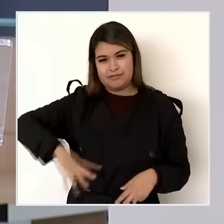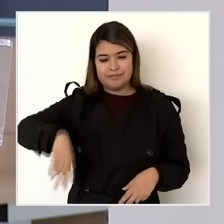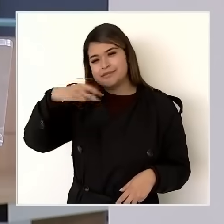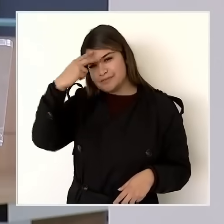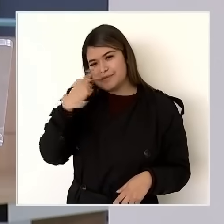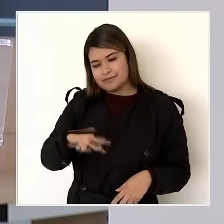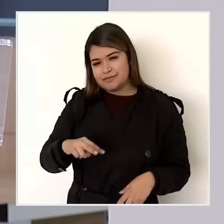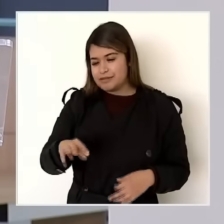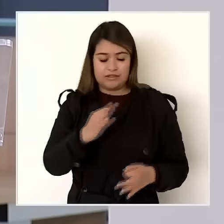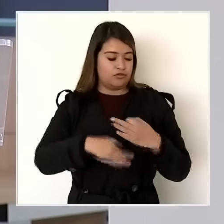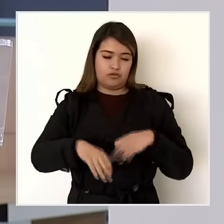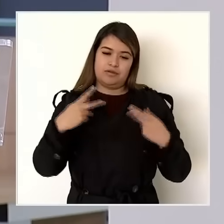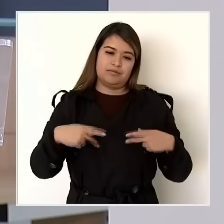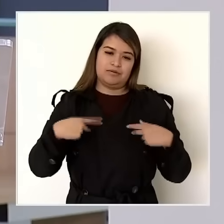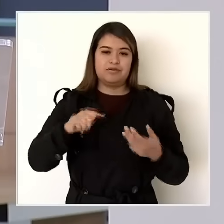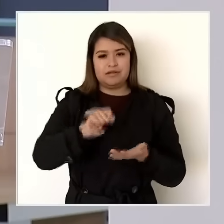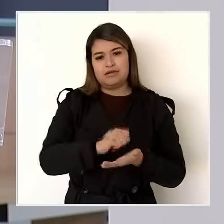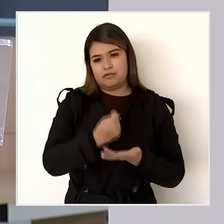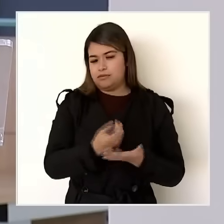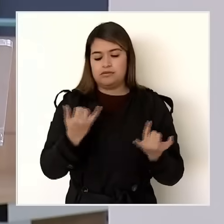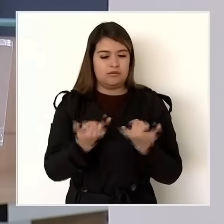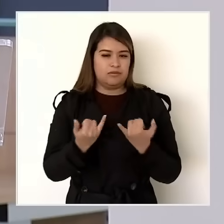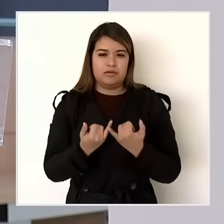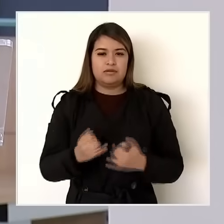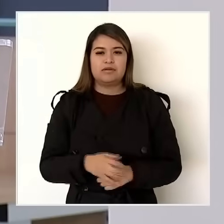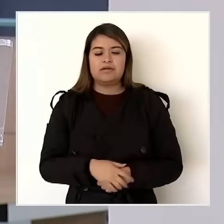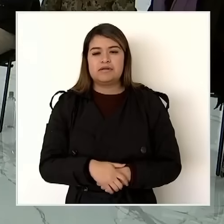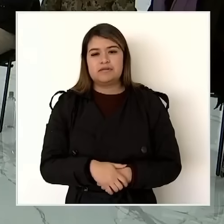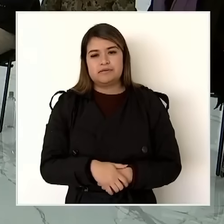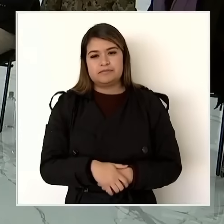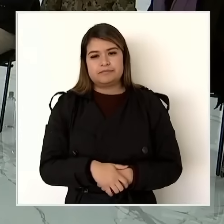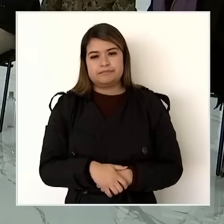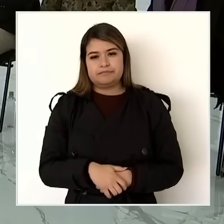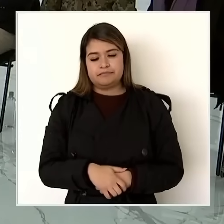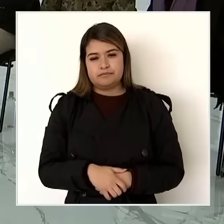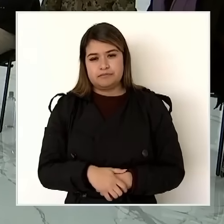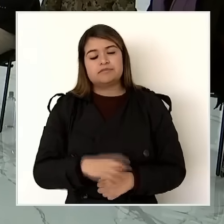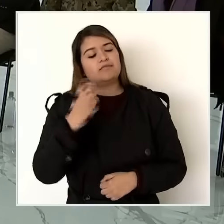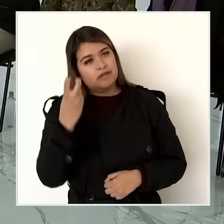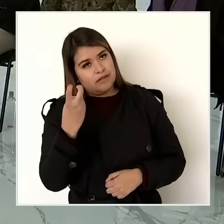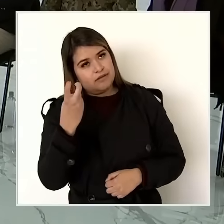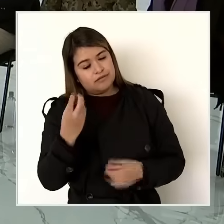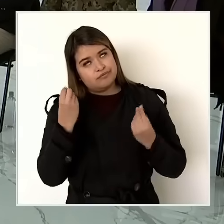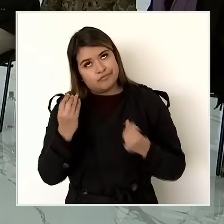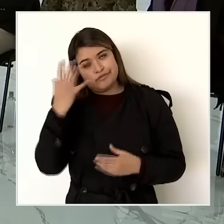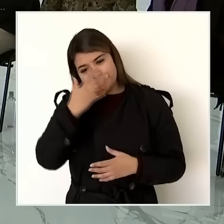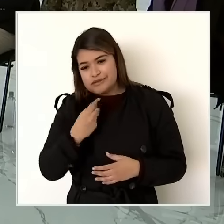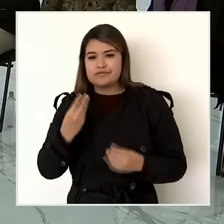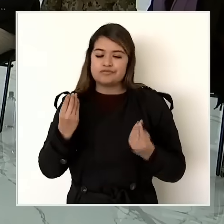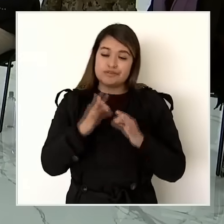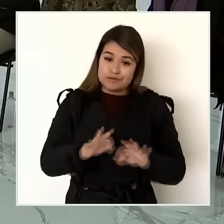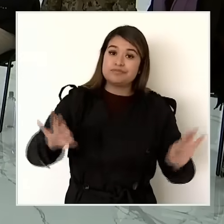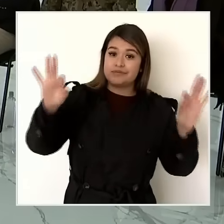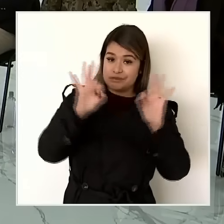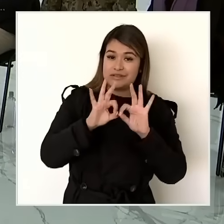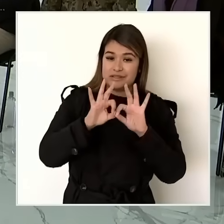labores que se desarrollan en las aduanas. Ese pues es una labor fundamental. Este año vamos